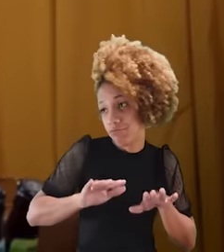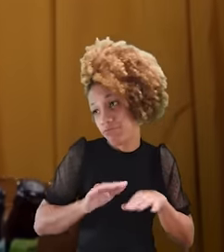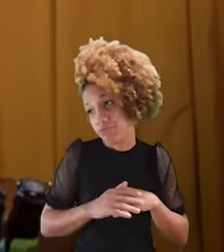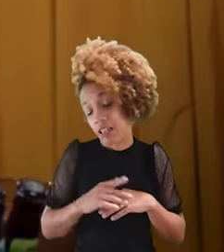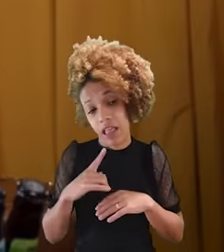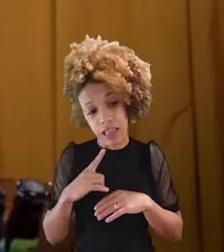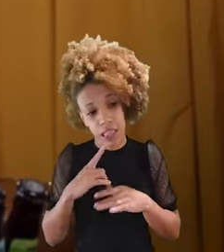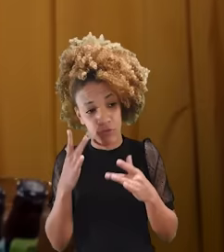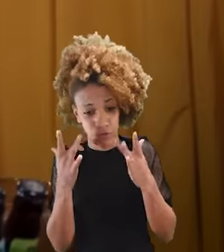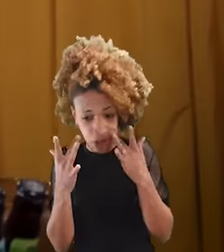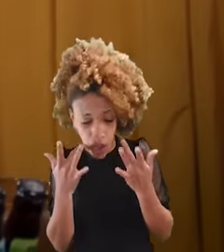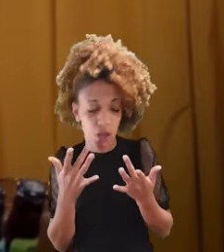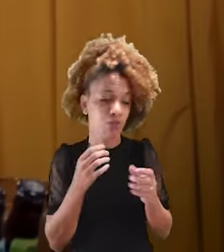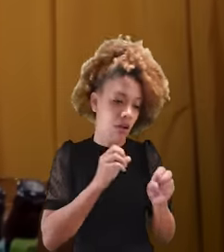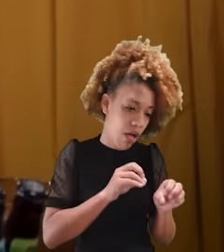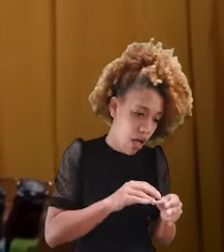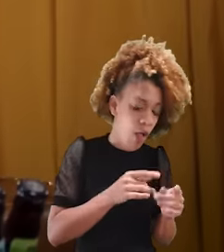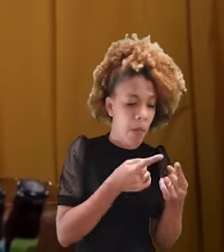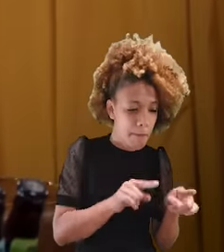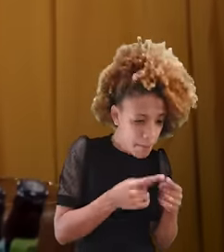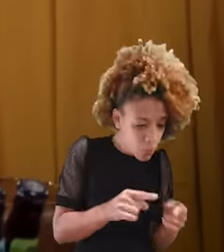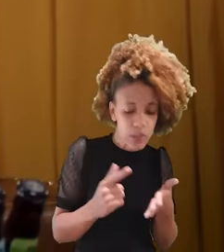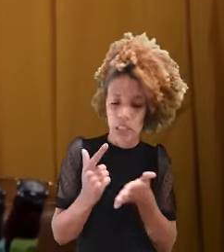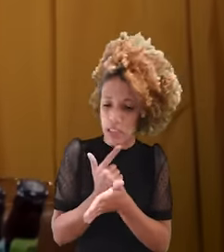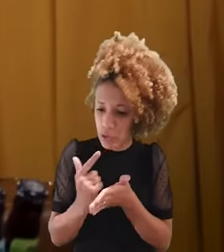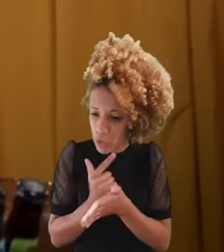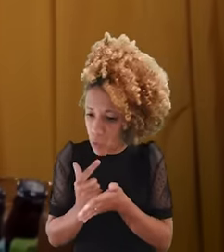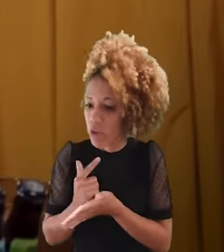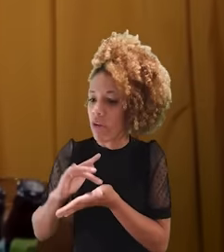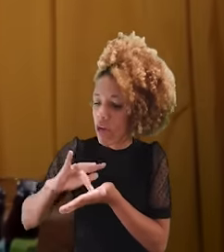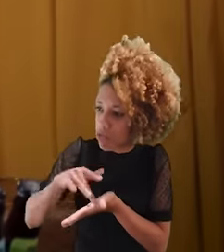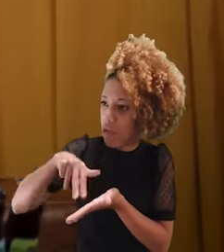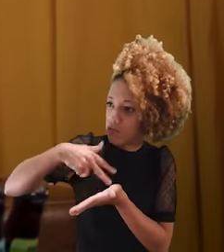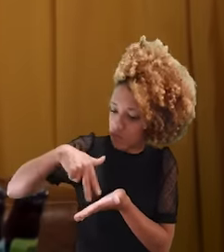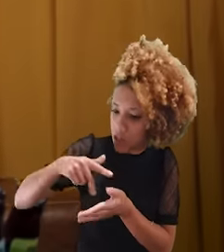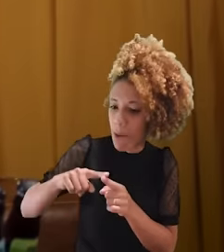aula de teatro de dança de música de literatura nem nas pras crianças nem pros adolescentes Acho